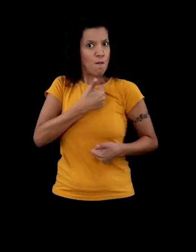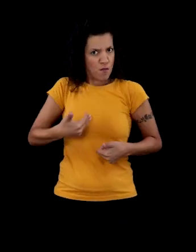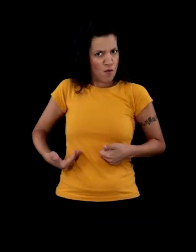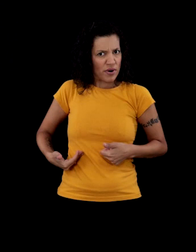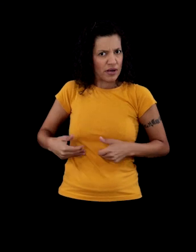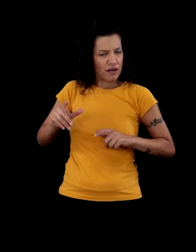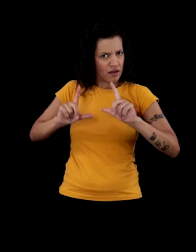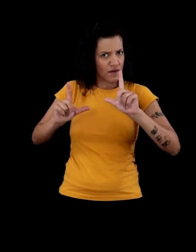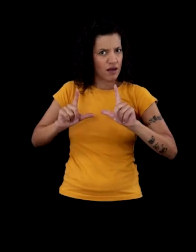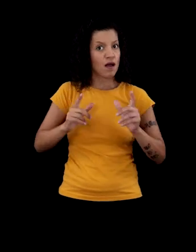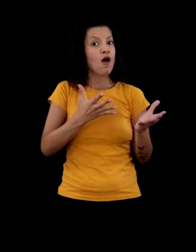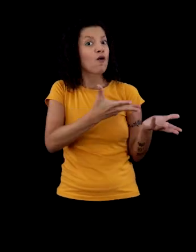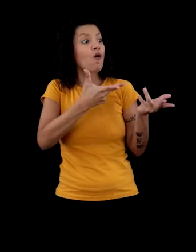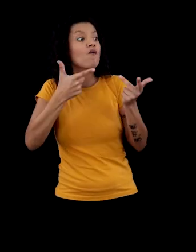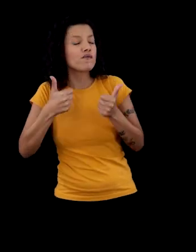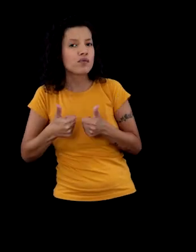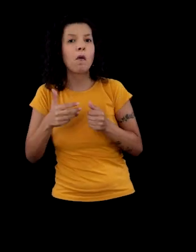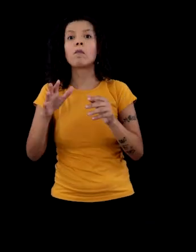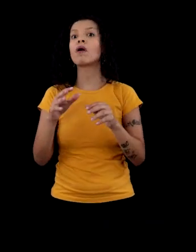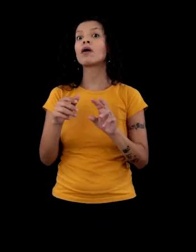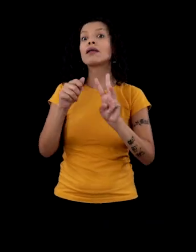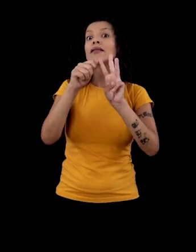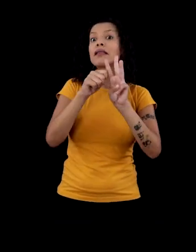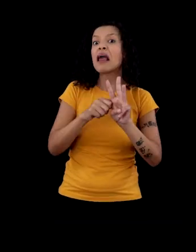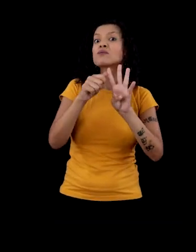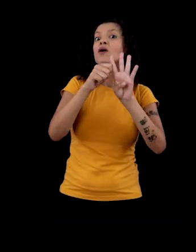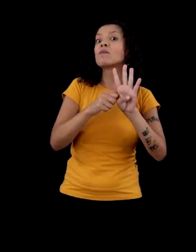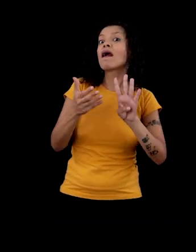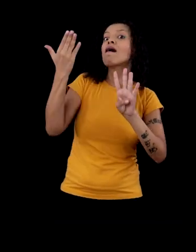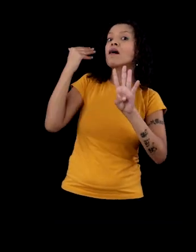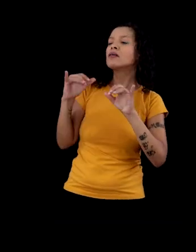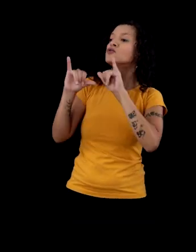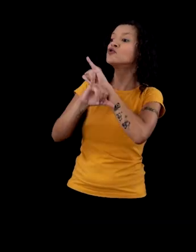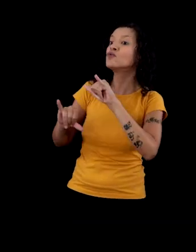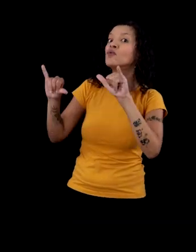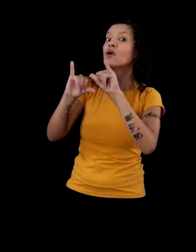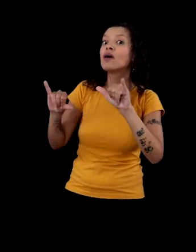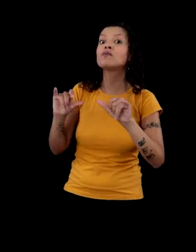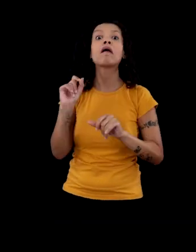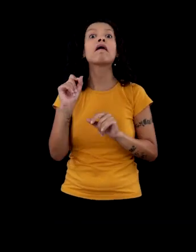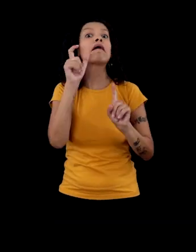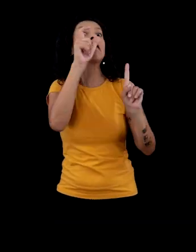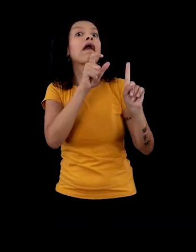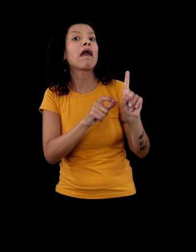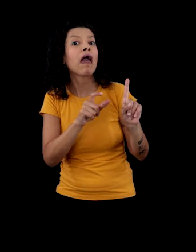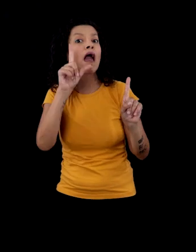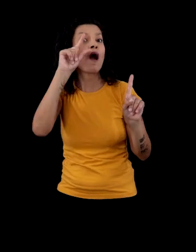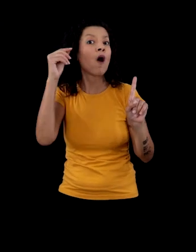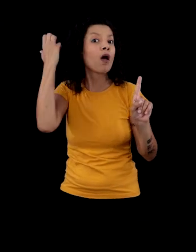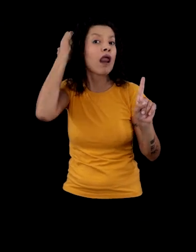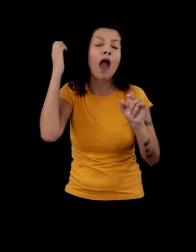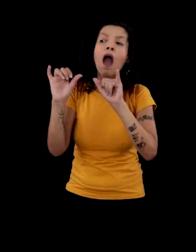fez uma campanha 3 ou 4 meses antes sobre Dona Onete, quem era a personagem.